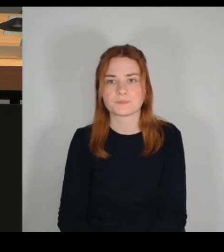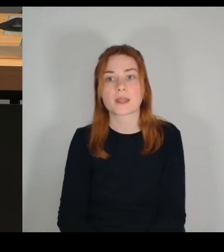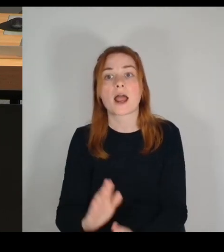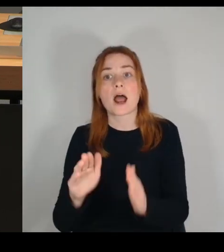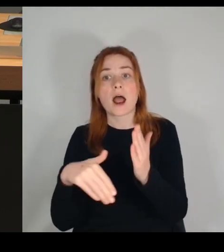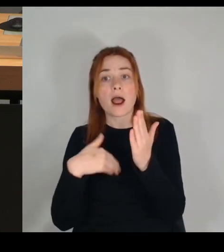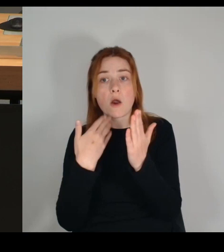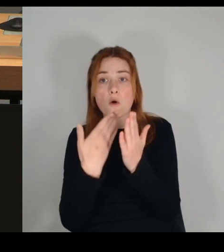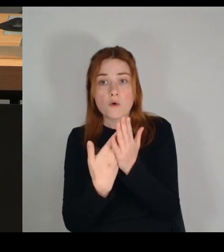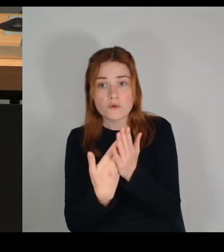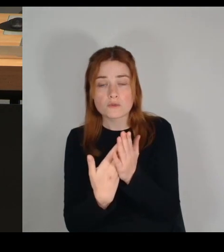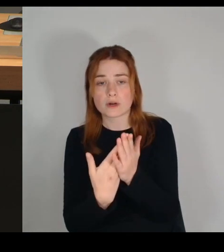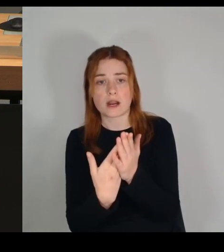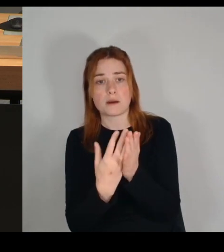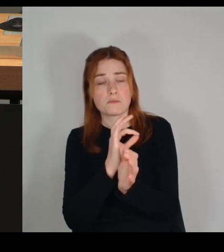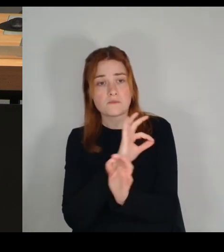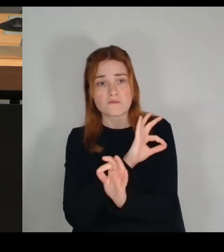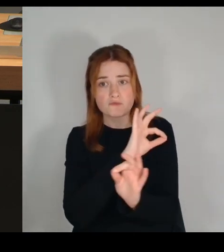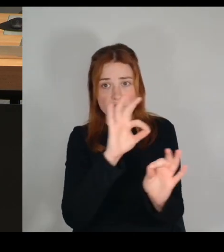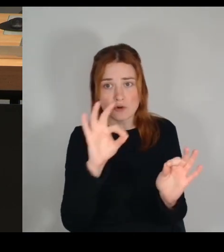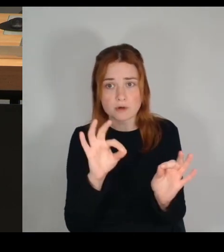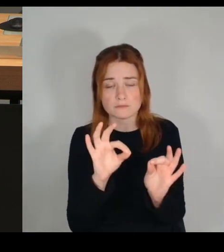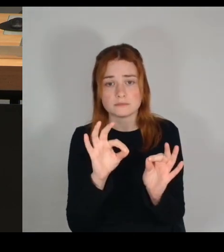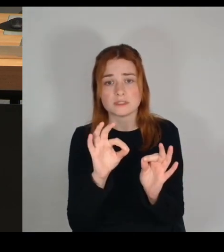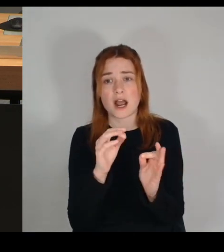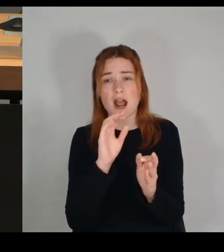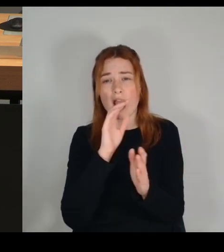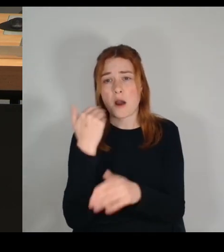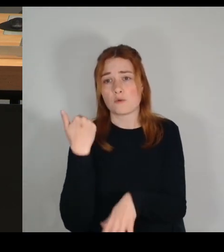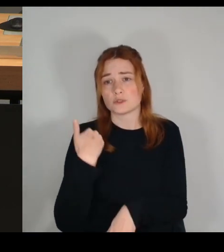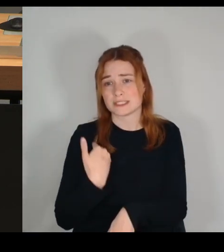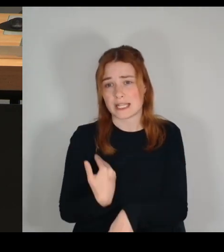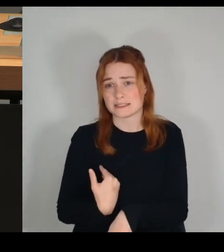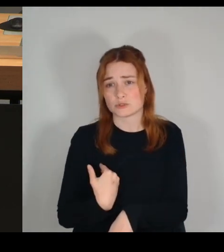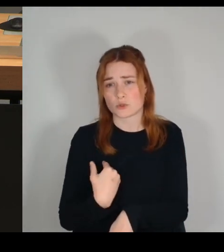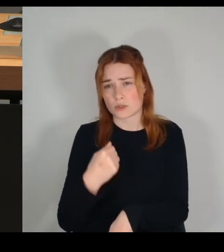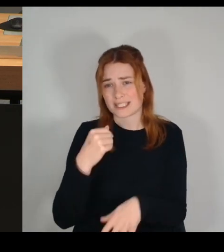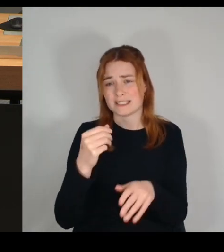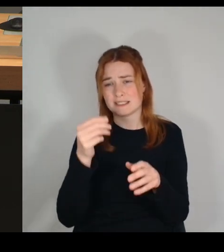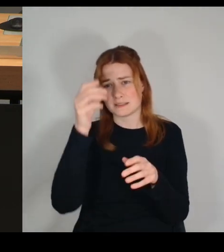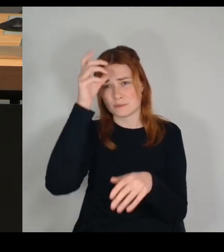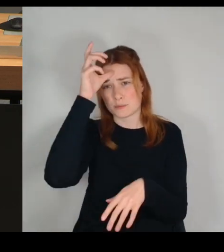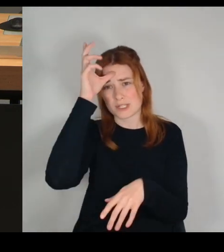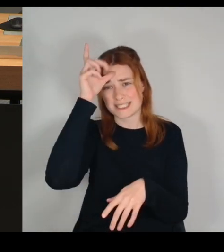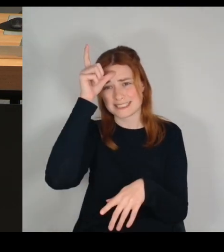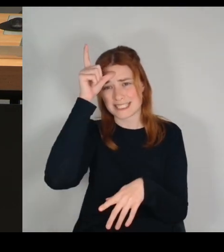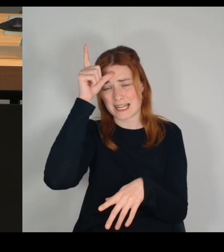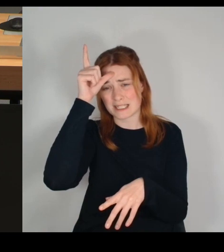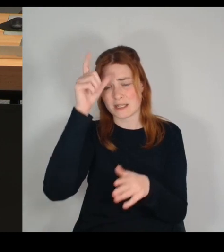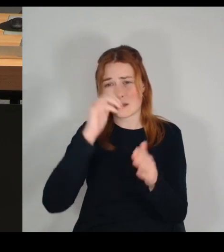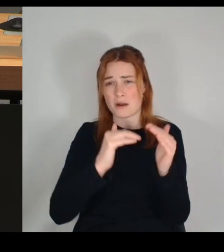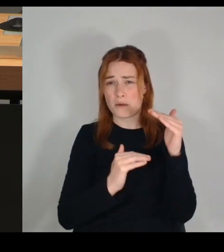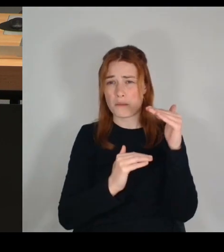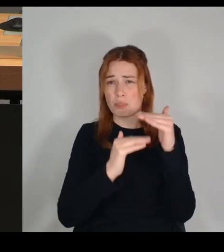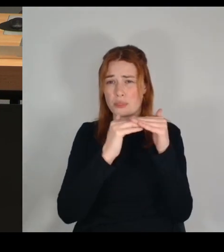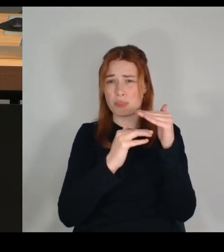Berliner Polizei im Moment an einem oberen Punkt angelangt Dazu kommt auch noch, dass die Beamten und Beamtinnen und Beamten an